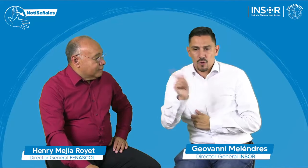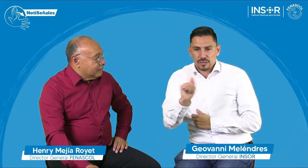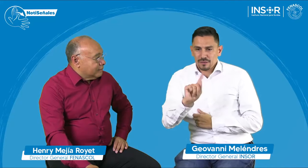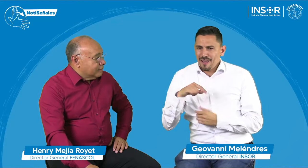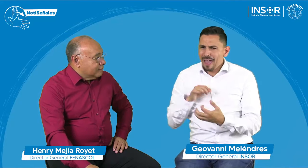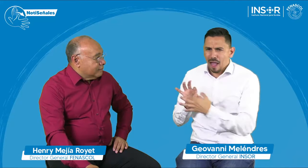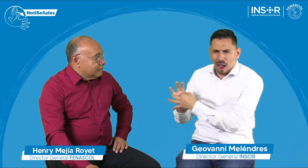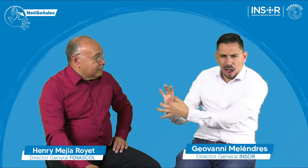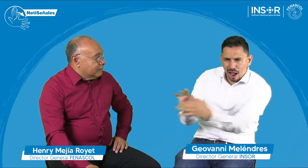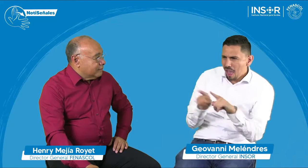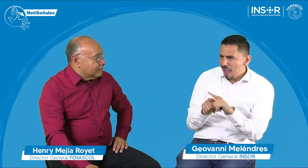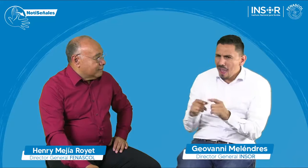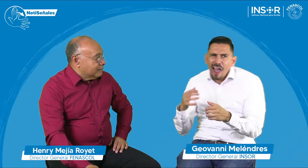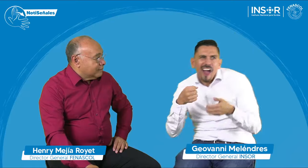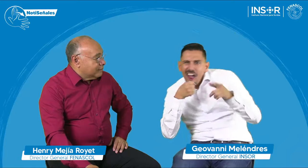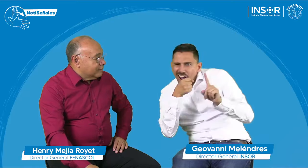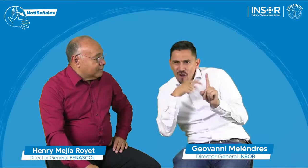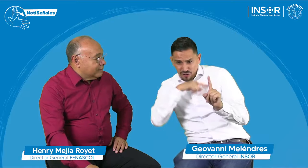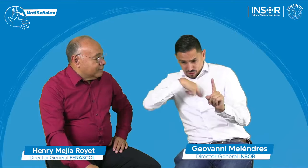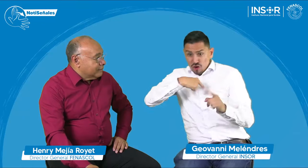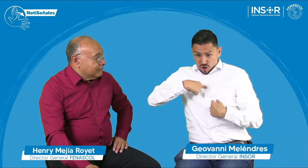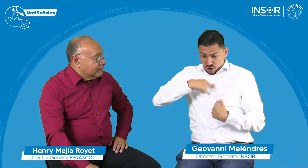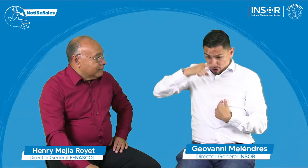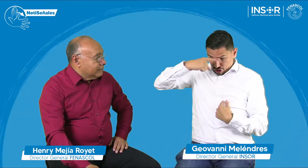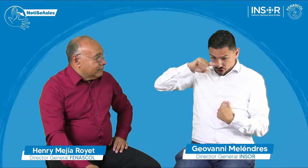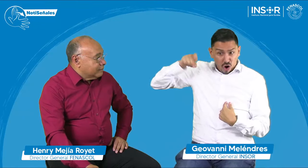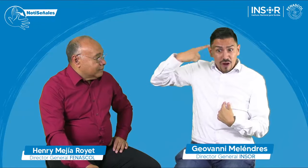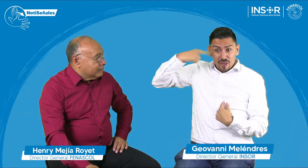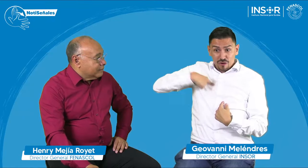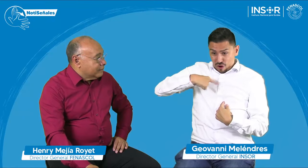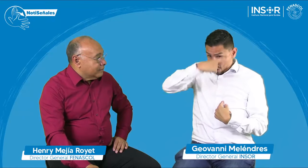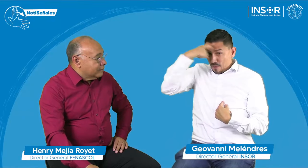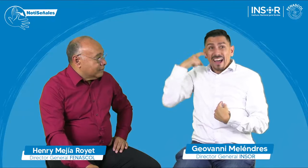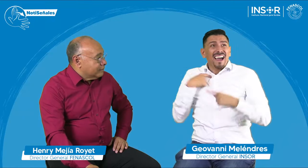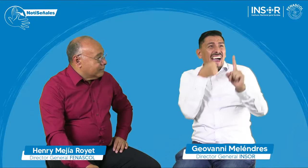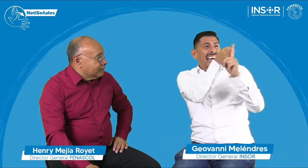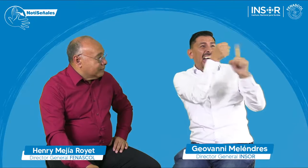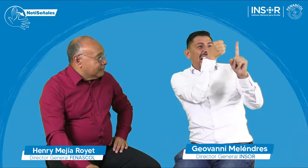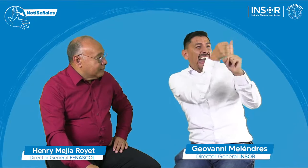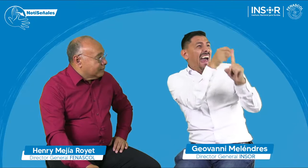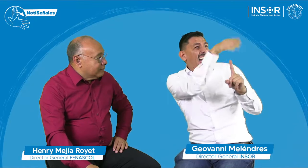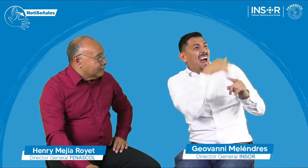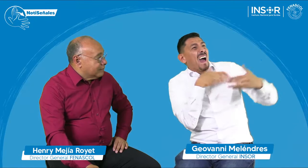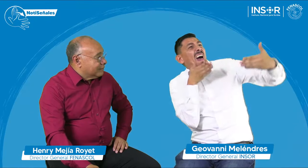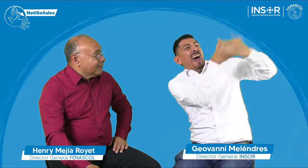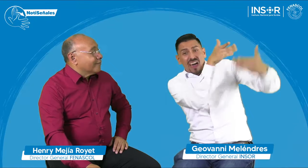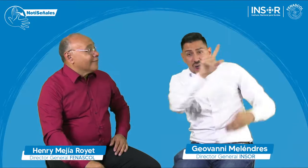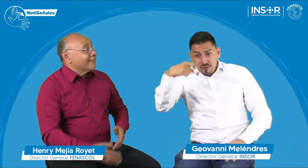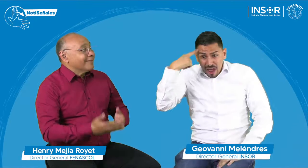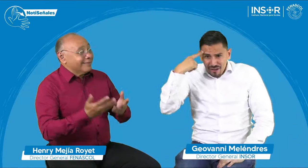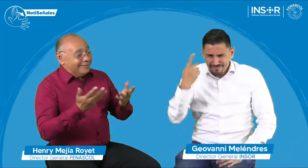significa que nosotros no somos la sociedad civil